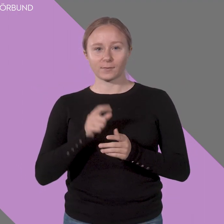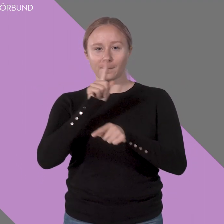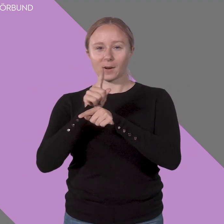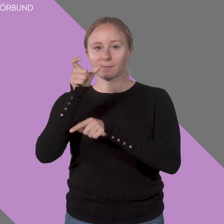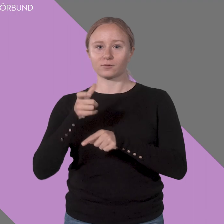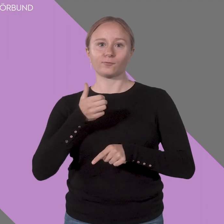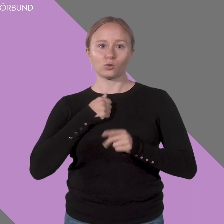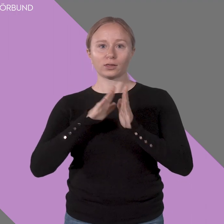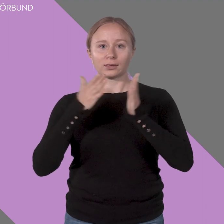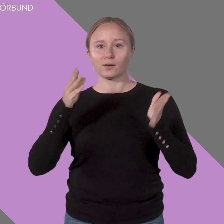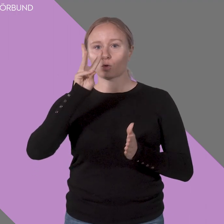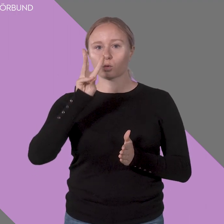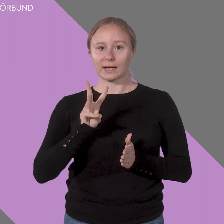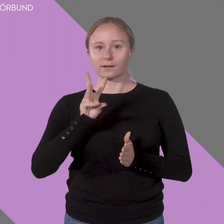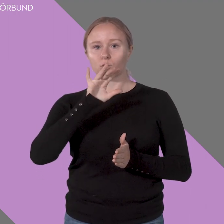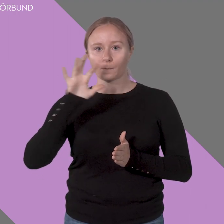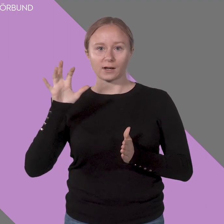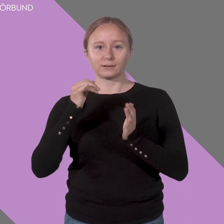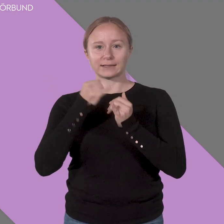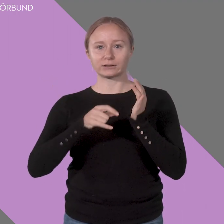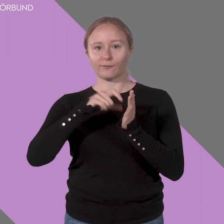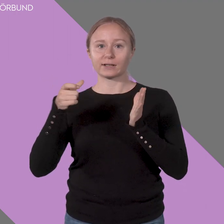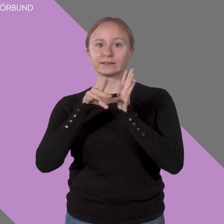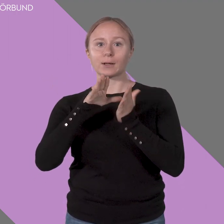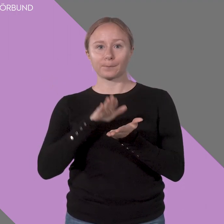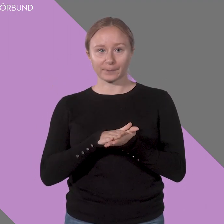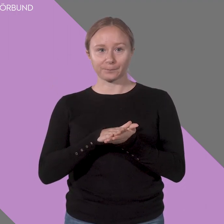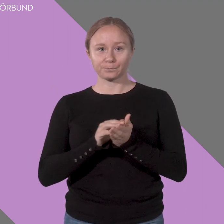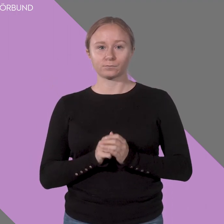Prenumeranterna får tidningens tredje nummer sista veckan i september.